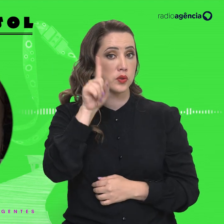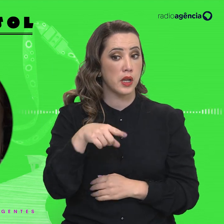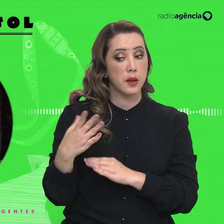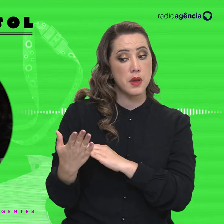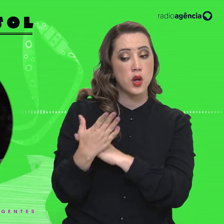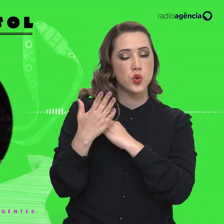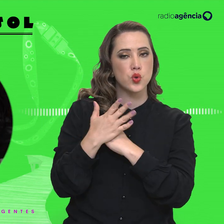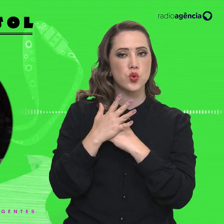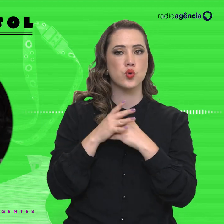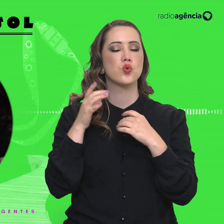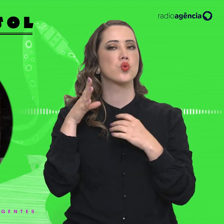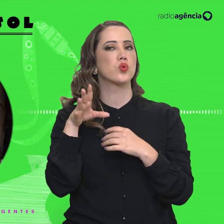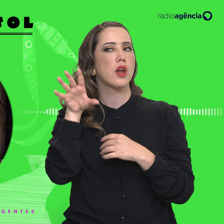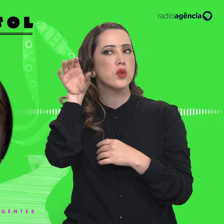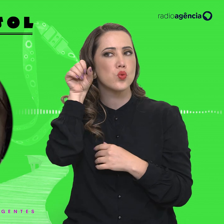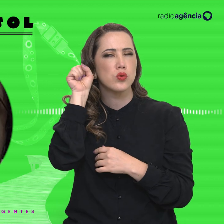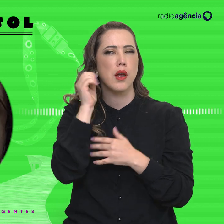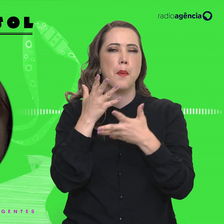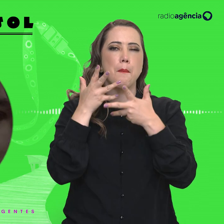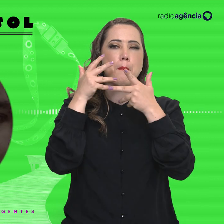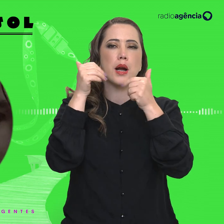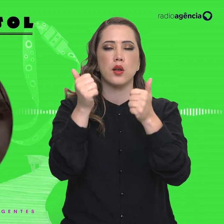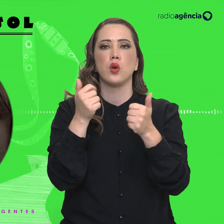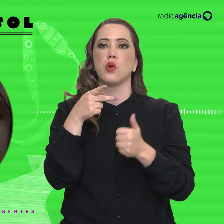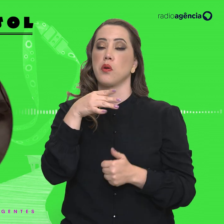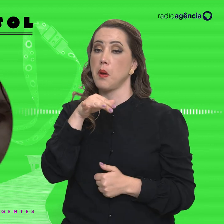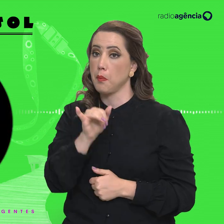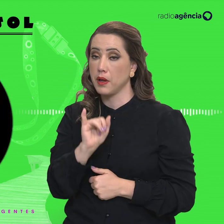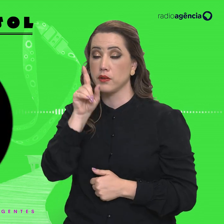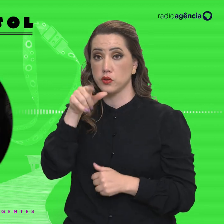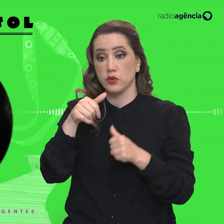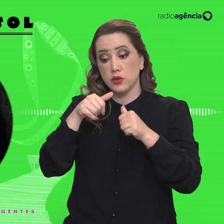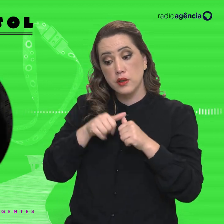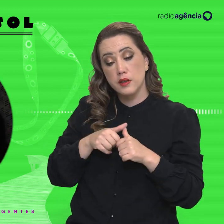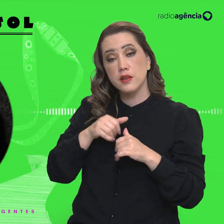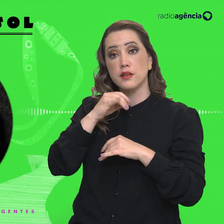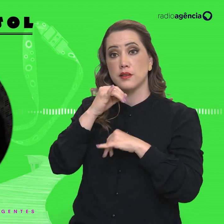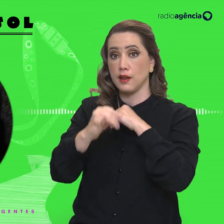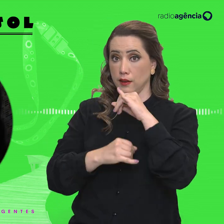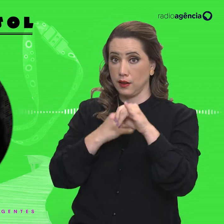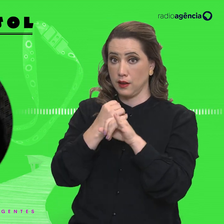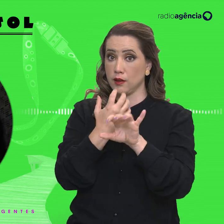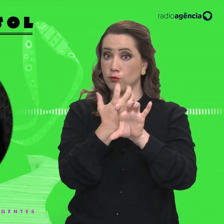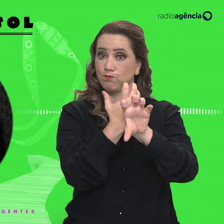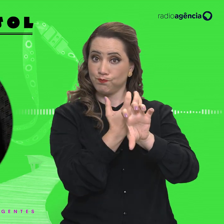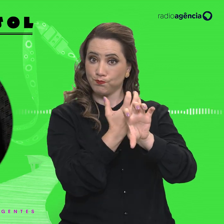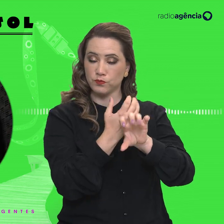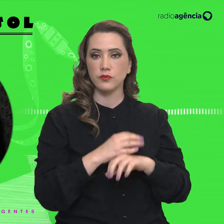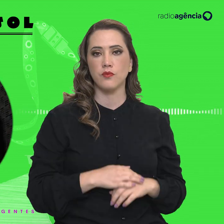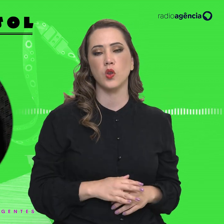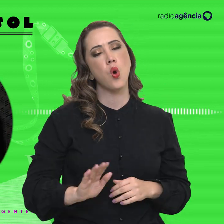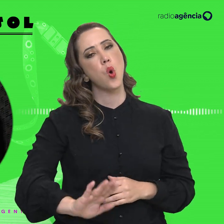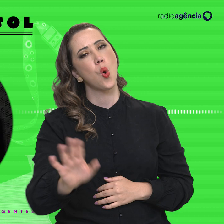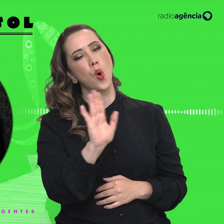a ouvir melhor a Pati, que está on-line por videochamada. [Patrícia audiodescrição] Oi, eu gravo daqui do 4º andar da Rua da Relação,